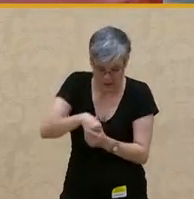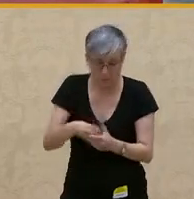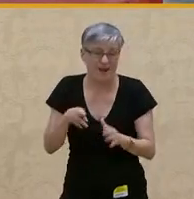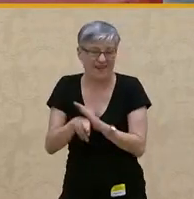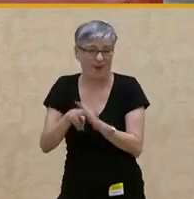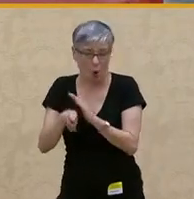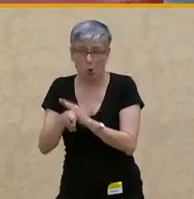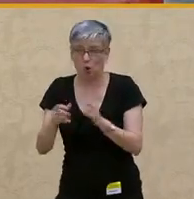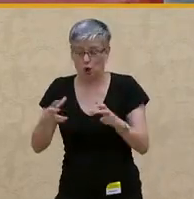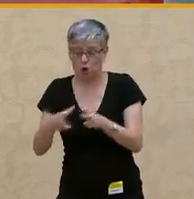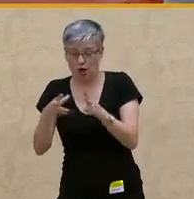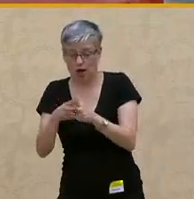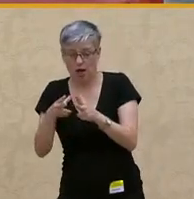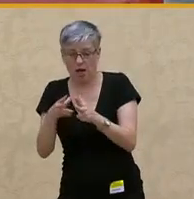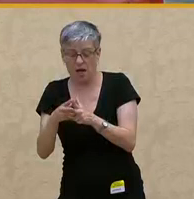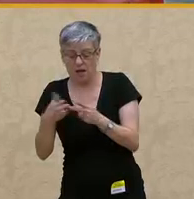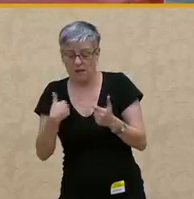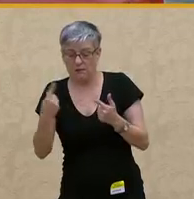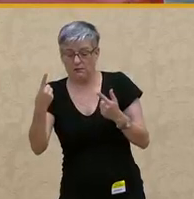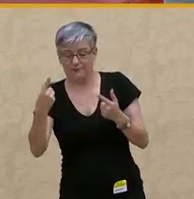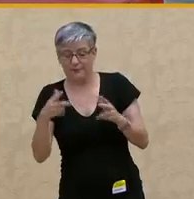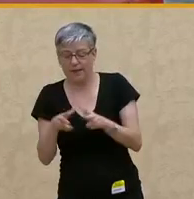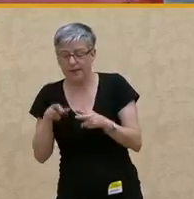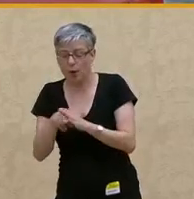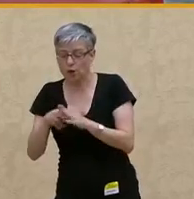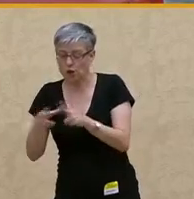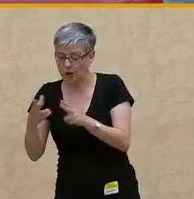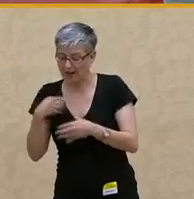que la parte social cuando alguien llega a casa y requiere el cuidado diario de su vida no lo